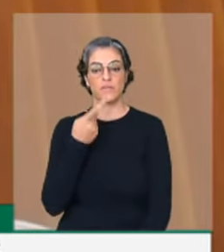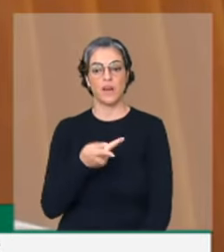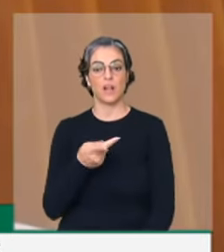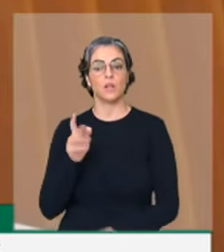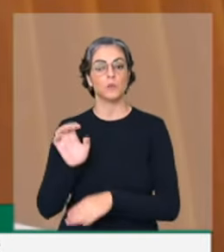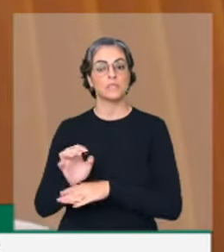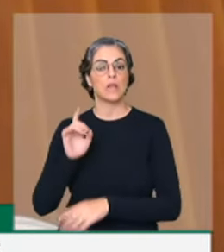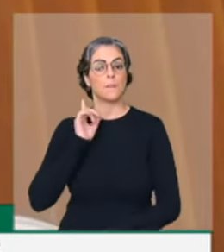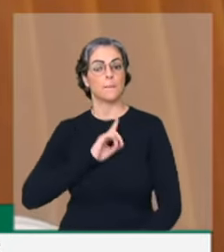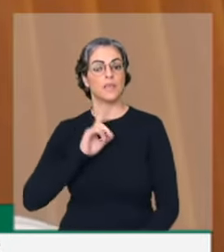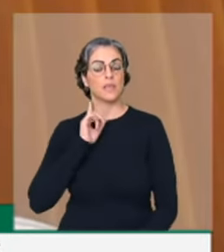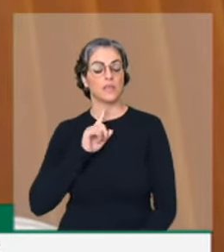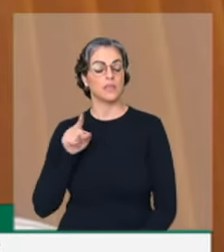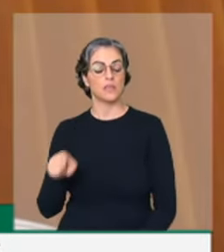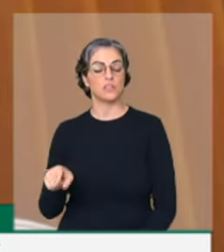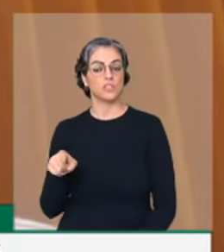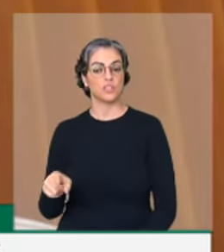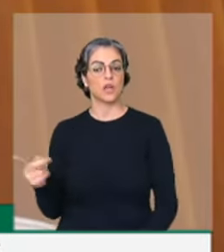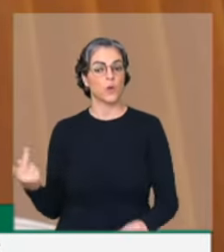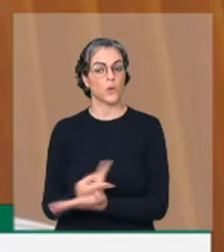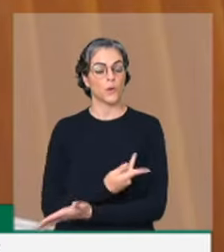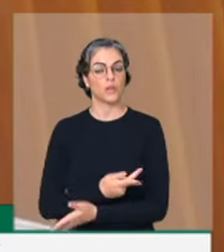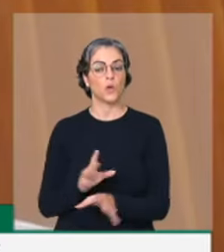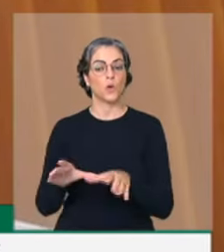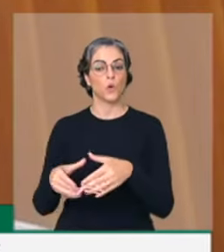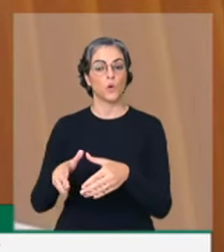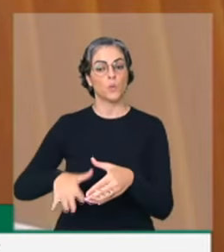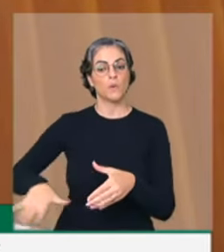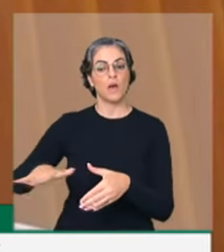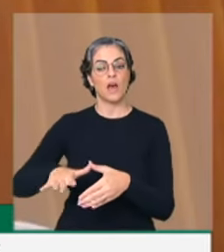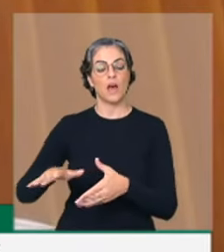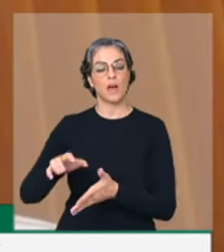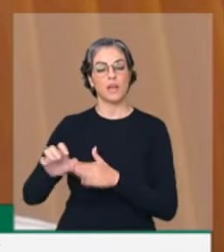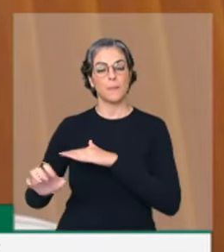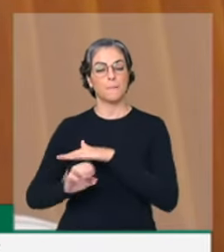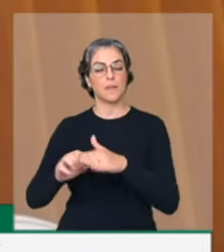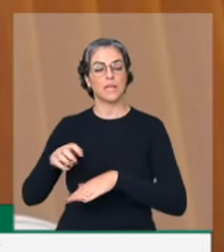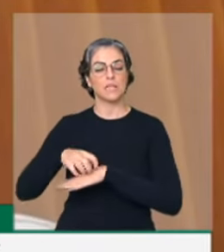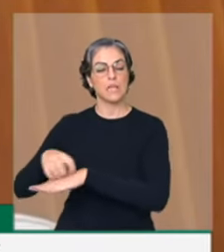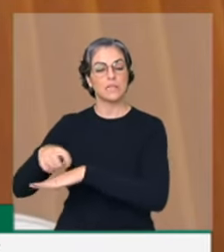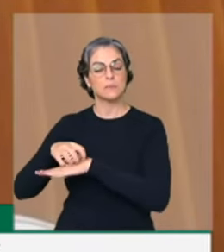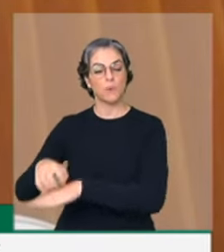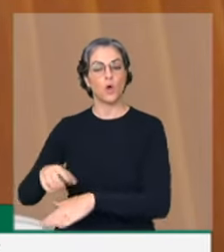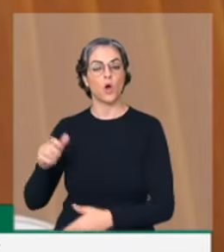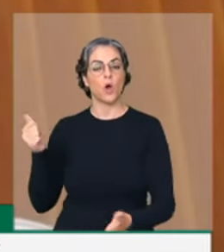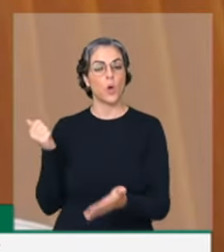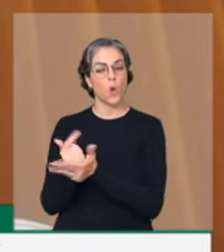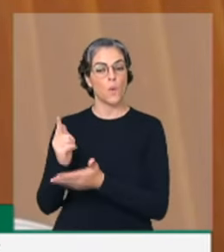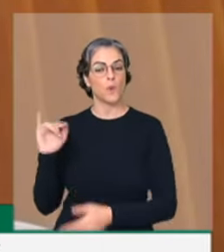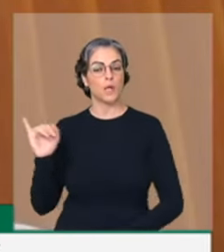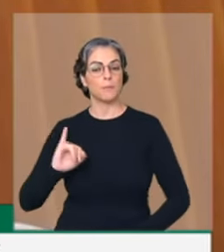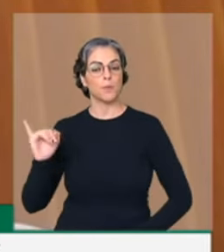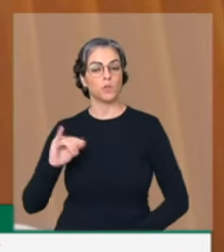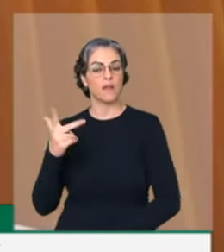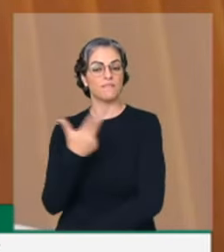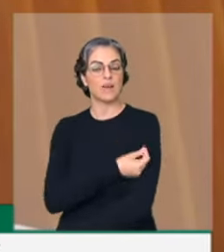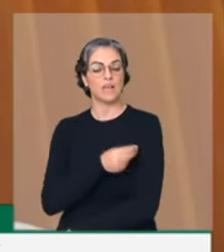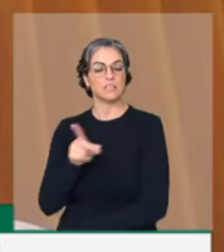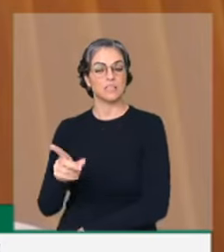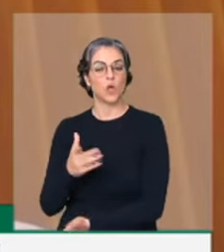SETOR DE TRANSPORTES, PRESIDENTE... IMPORTOU VACINAS... E ESTÁ VACINANDO DE FORMA PRIVILEGIADA.... E ILEGAL, O GRUPO QUE ELES